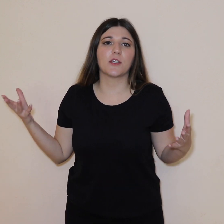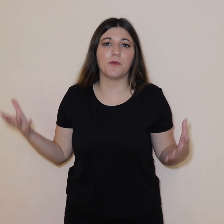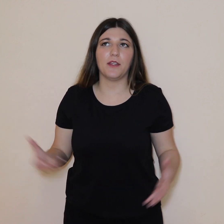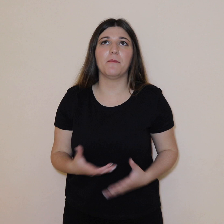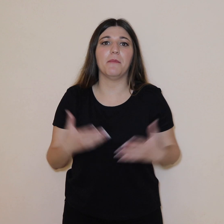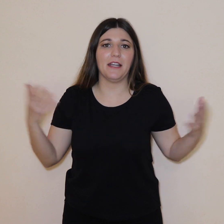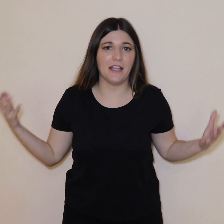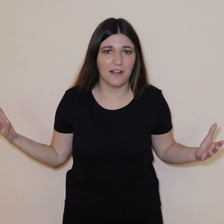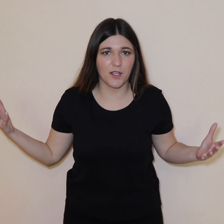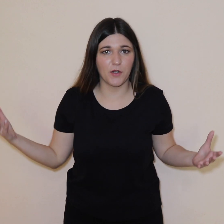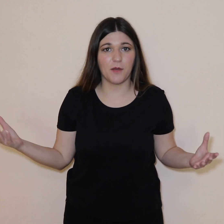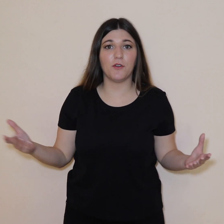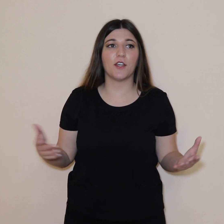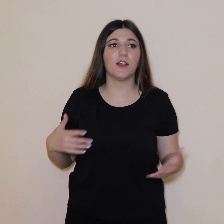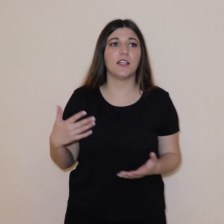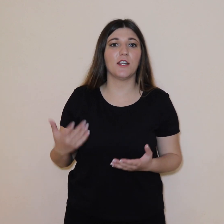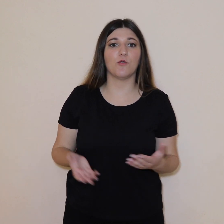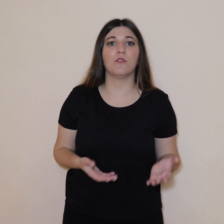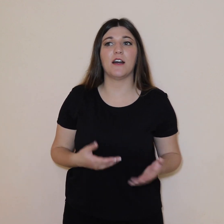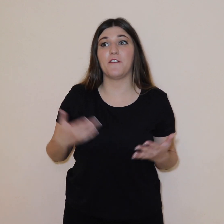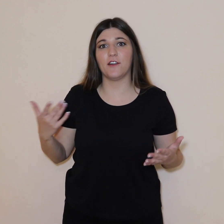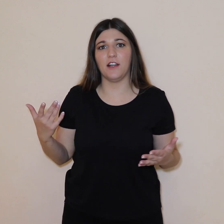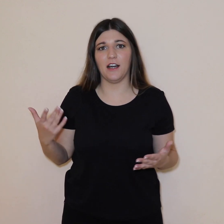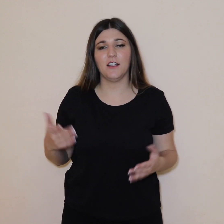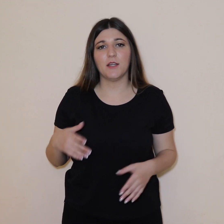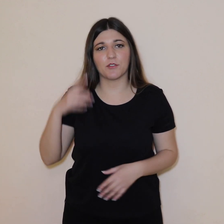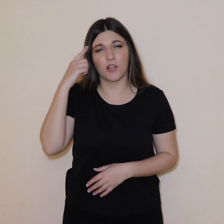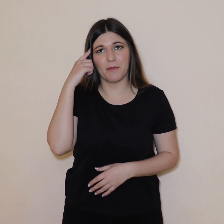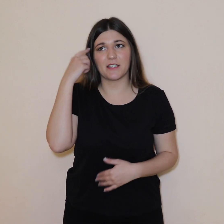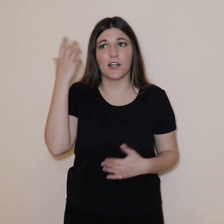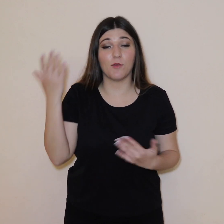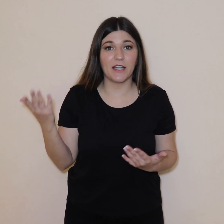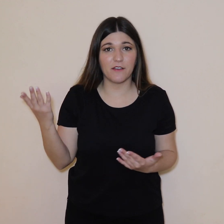que pueden variar. Que por ejemplo quiero hacer una farola, pues tengo que pensar cómo haría la